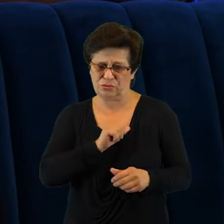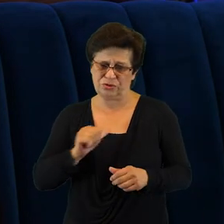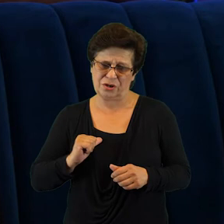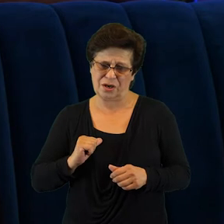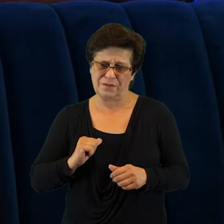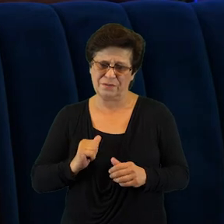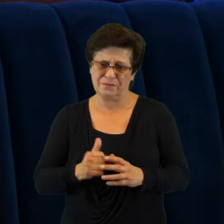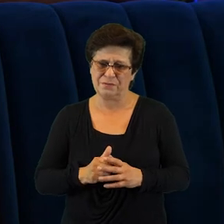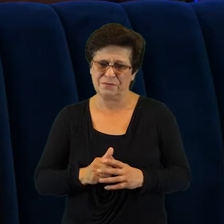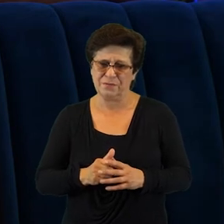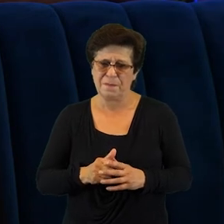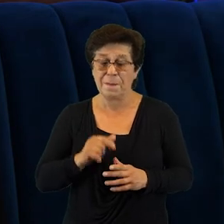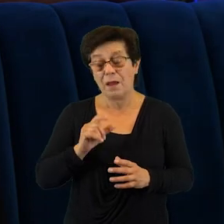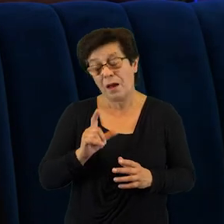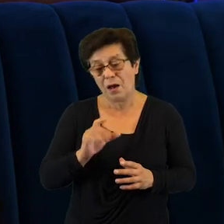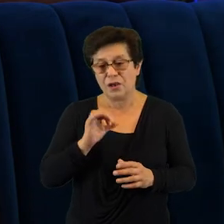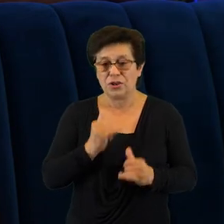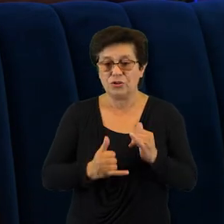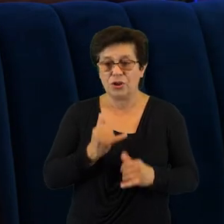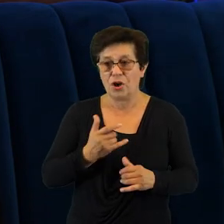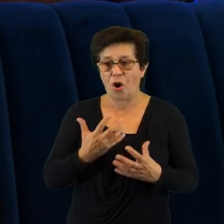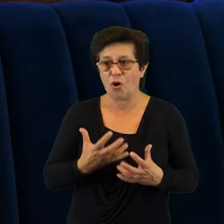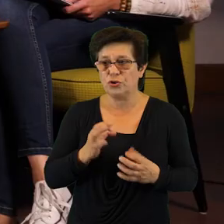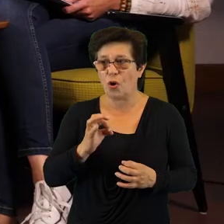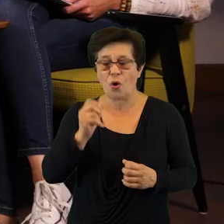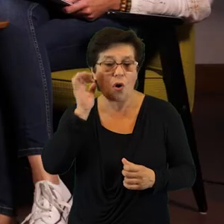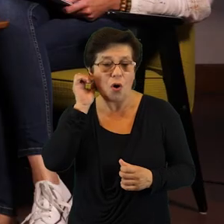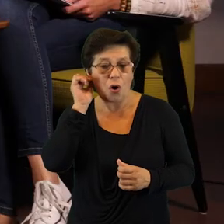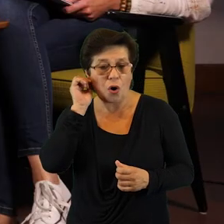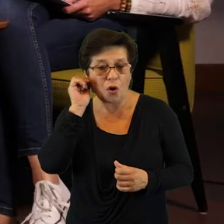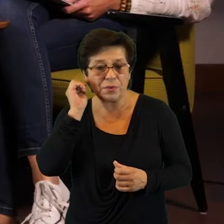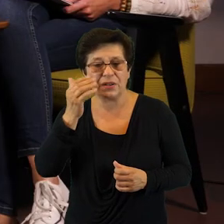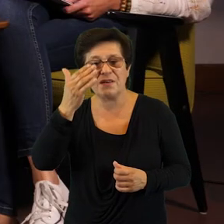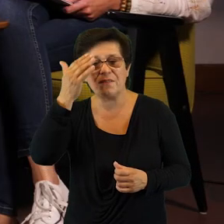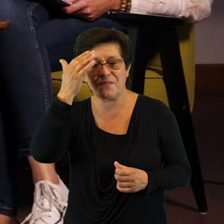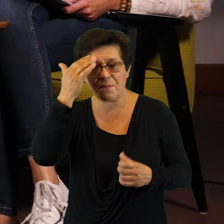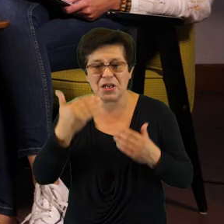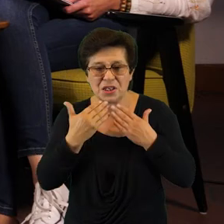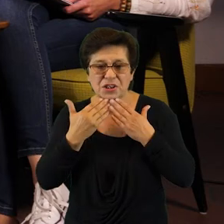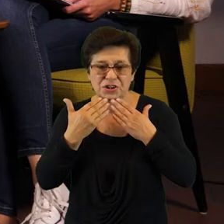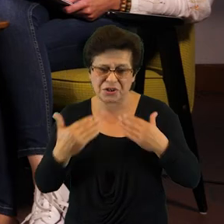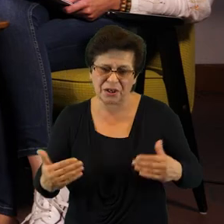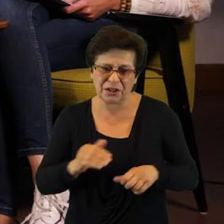Zaś jeśli chodzi o kobiety, sporo o tym wiemy dzięki przyjaciołom Słonimskiego.